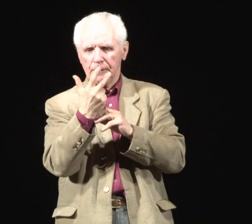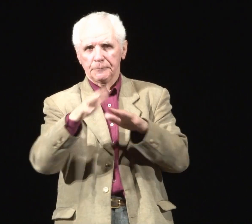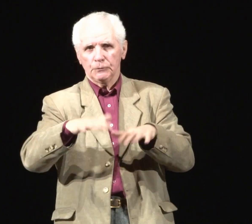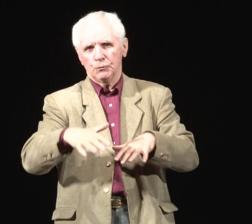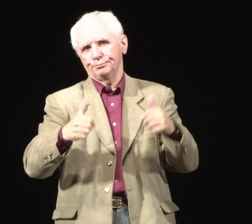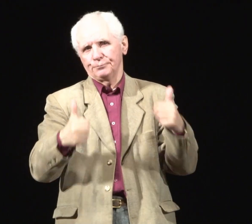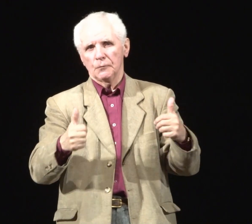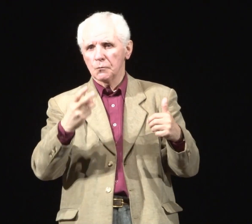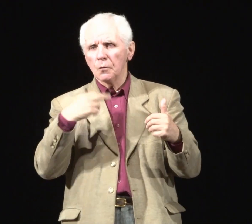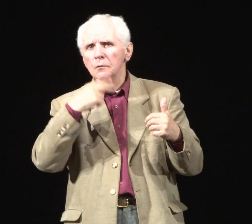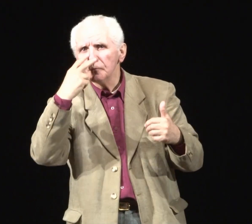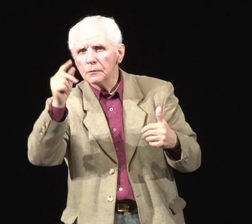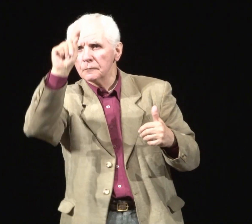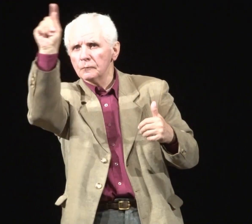Однако смотрю - напротив моей фамили знак вопроса